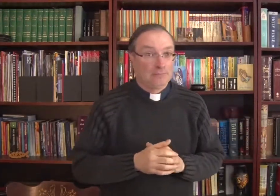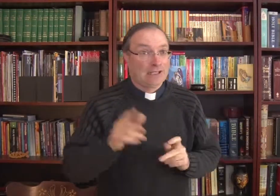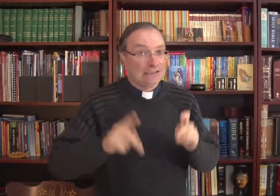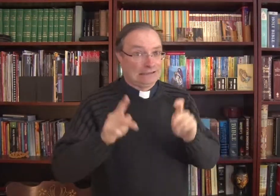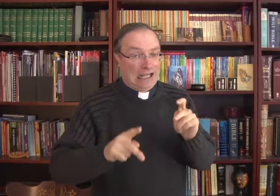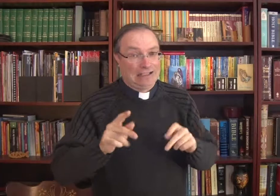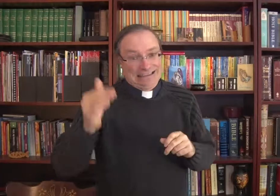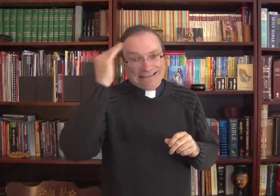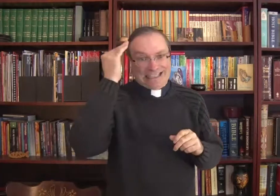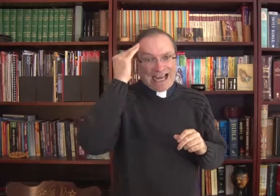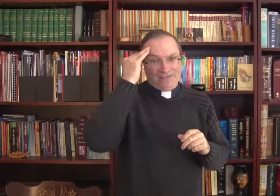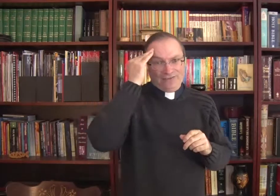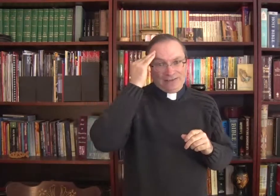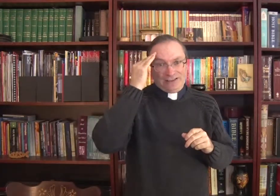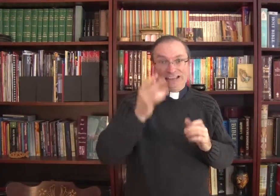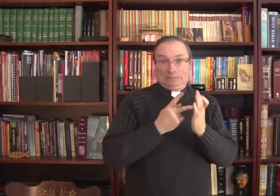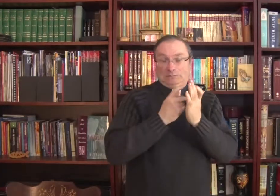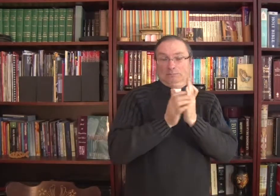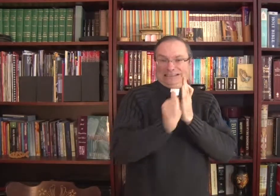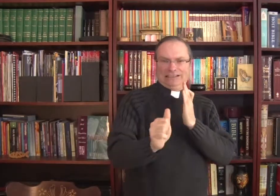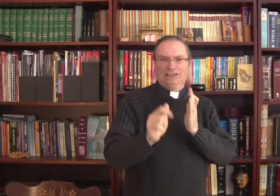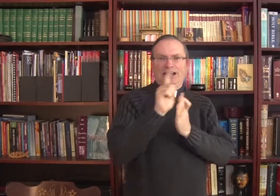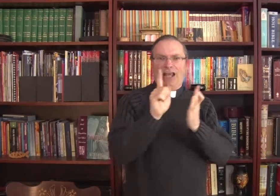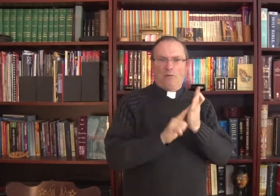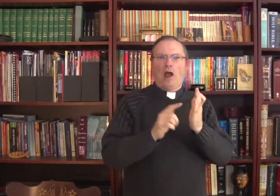Les gens savent que les spécialistes la loi